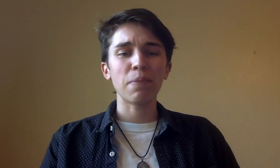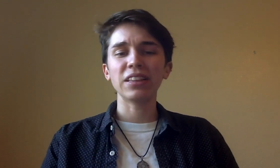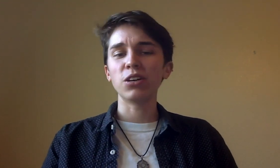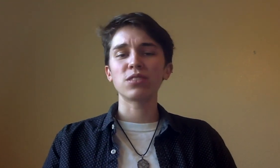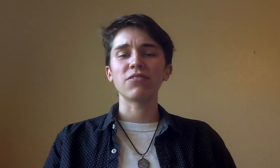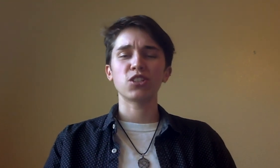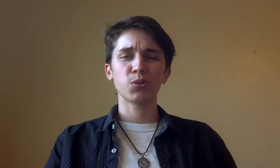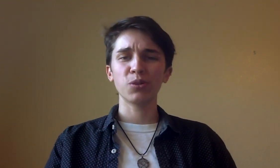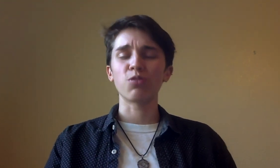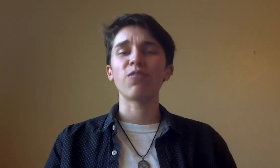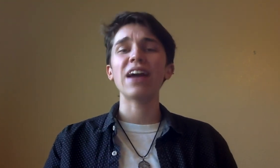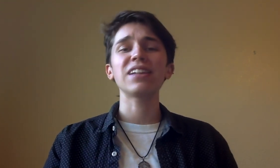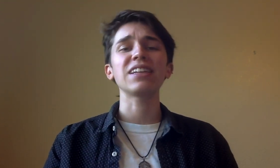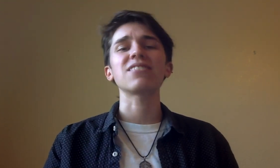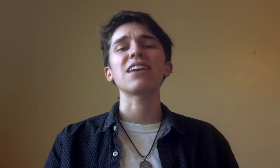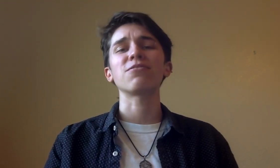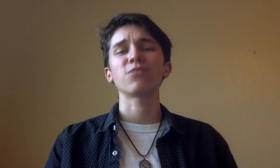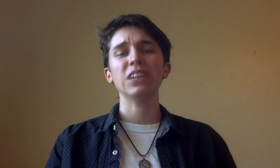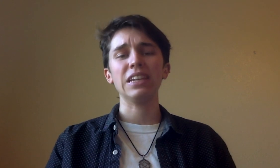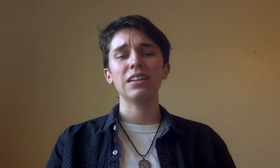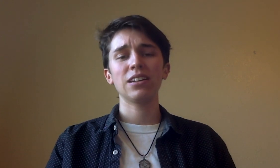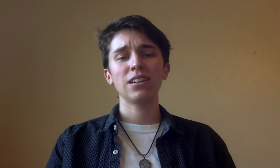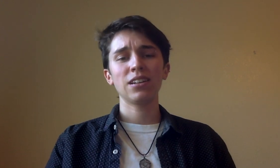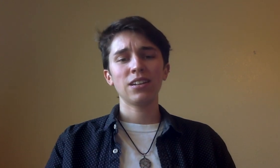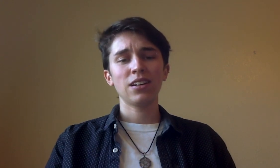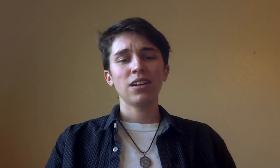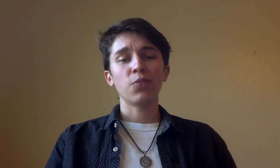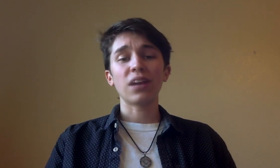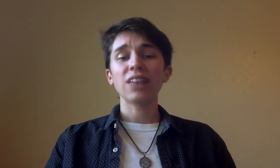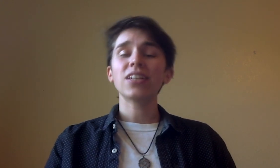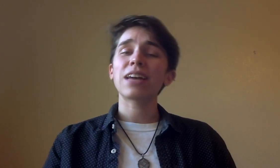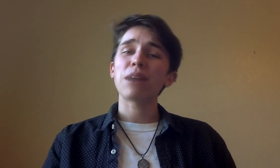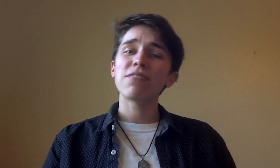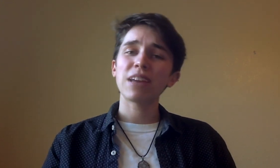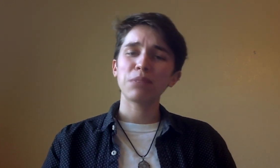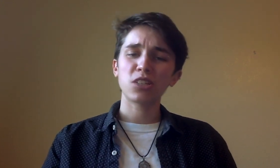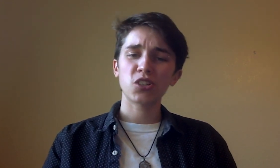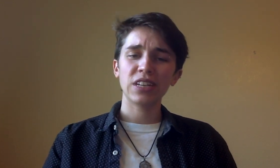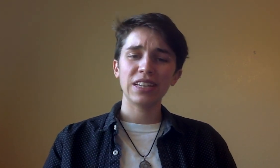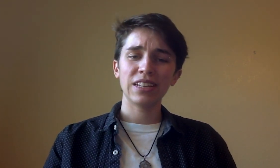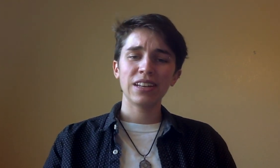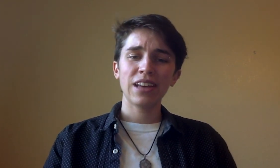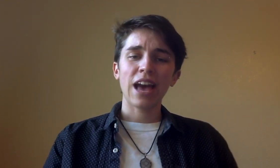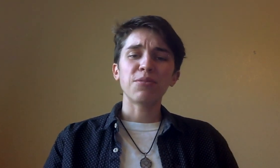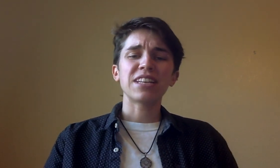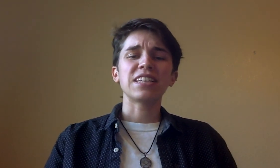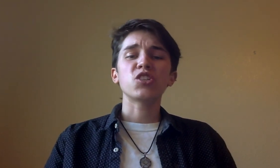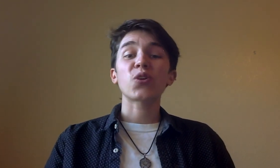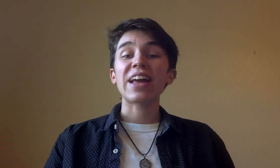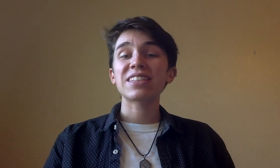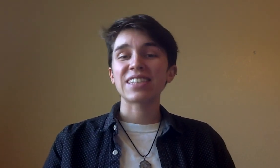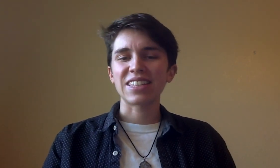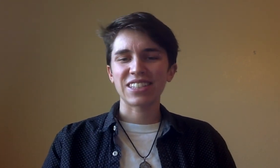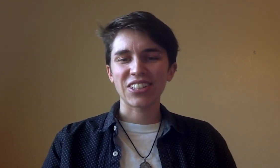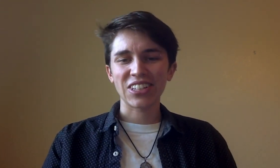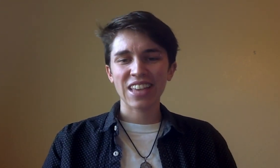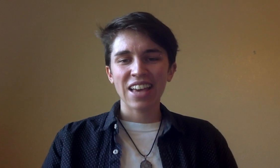y los bramidos de una verdad finalmente liberada. Cuando miro mi árbol genealógico, quiero ver transistores